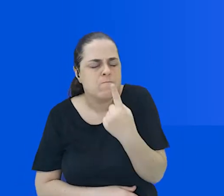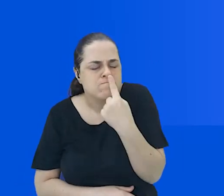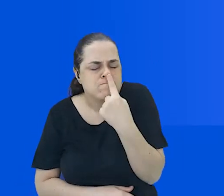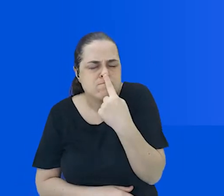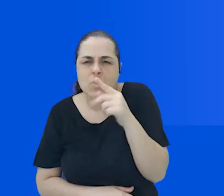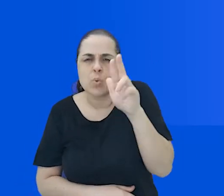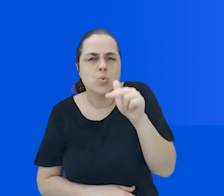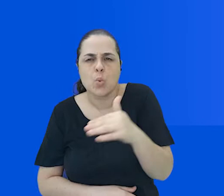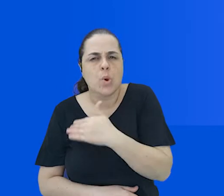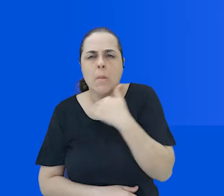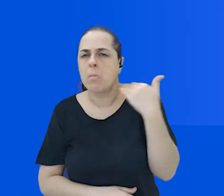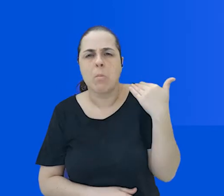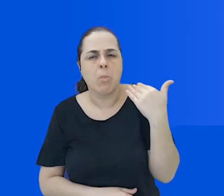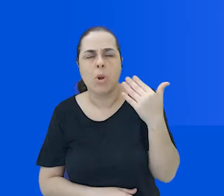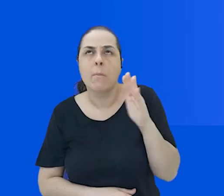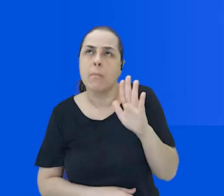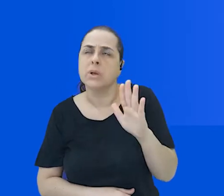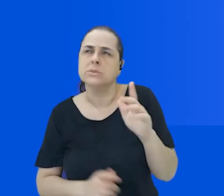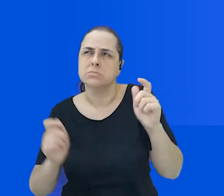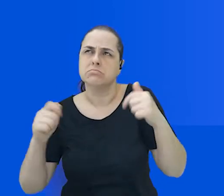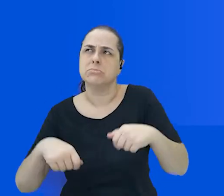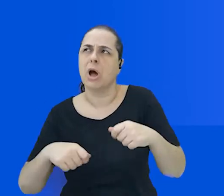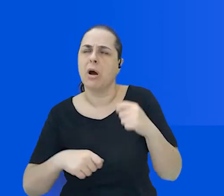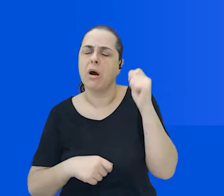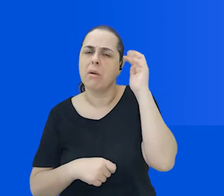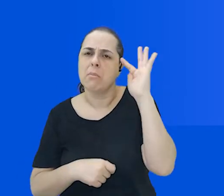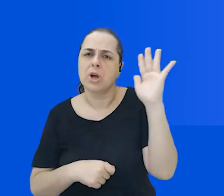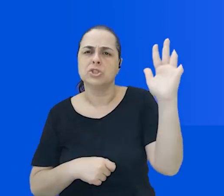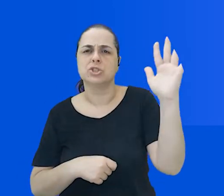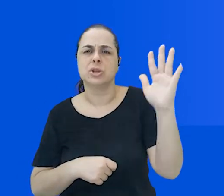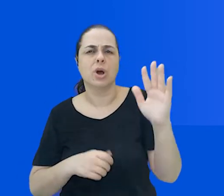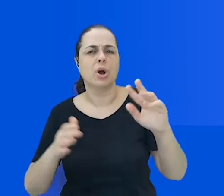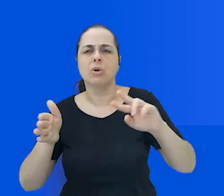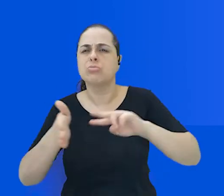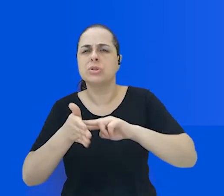muito perto de mim. Eu consigo imaginar um pouco que é o luto,